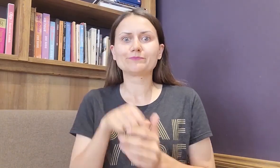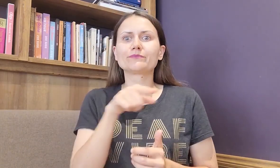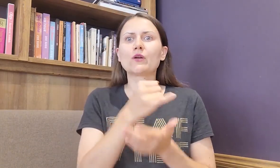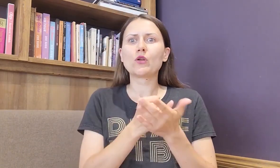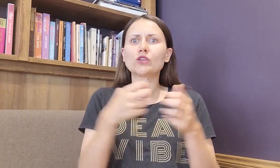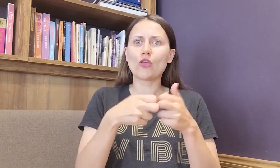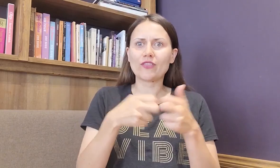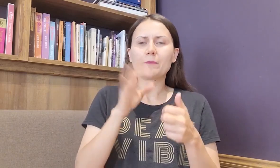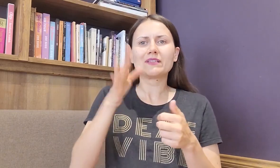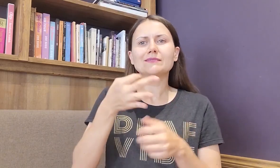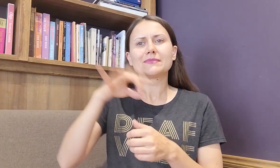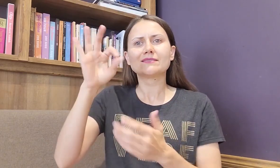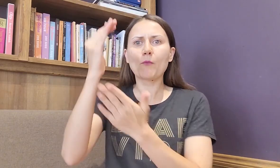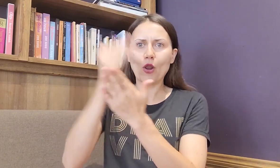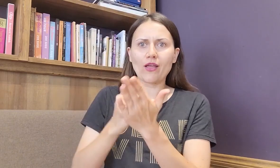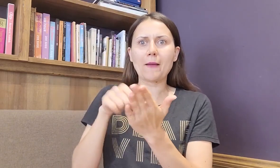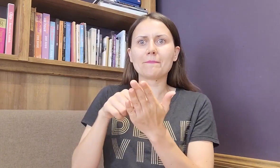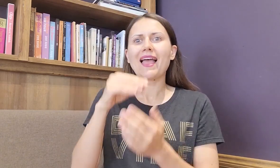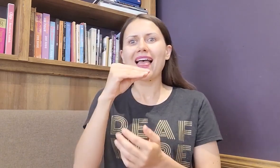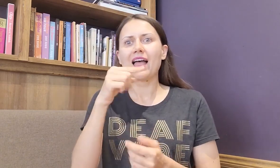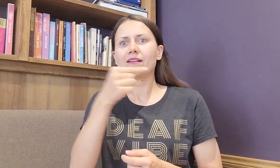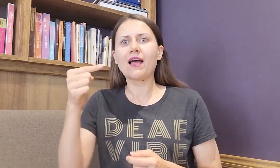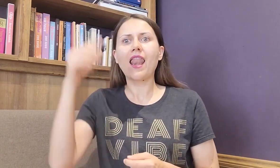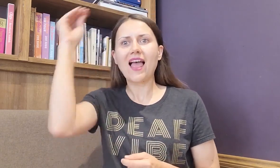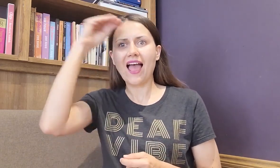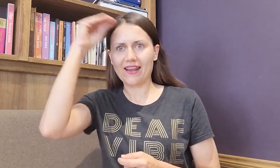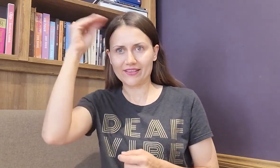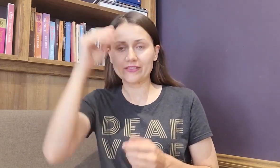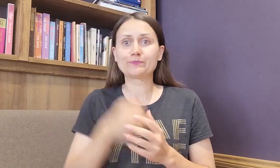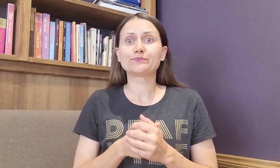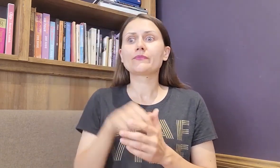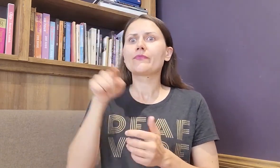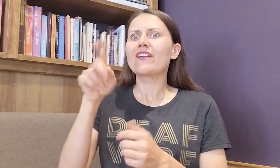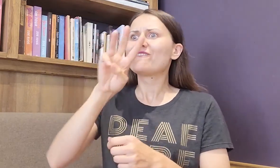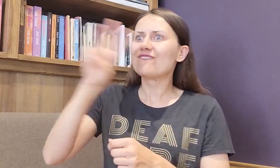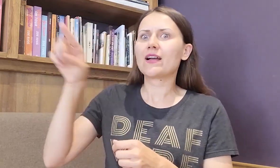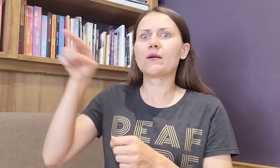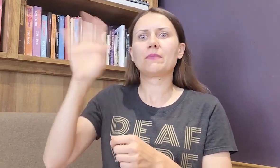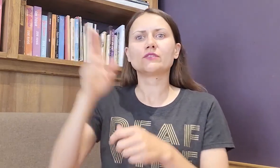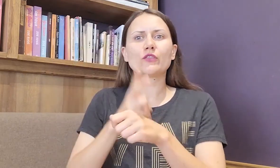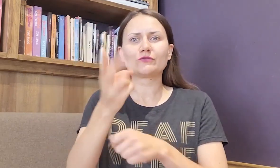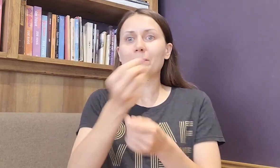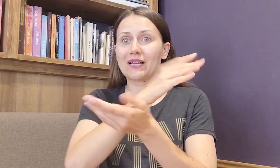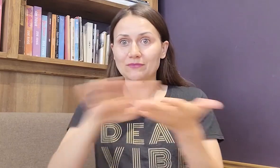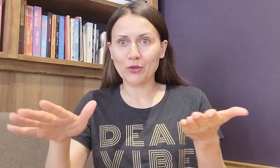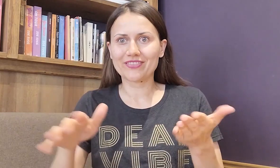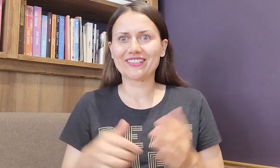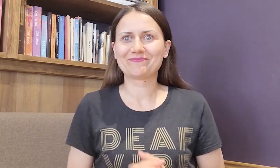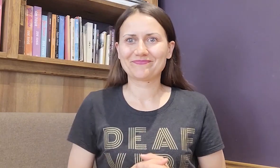Kurs online zostanie stworzony w specjalnym programie do e-learningu. Dostępny będzie bezpłatnie poprzez stronę www.